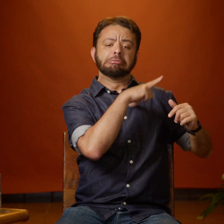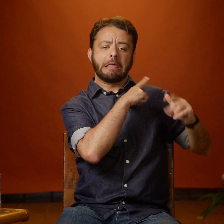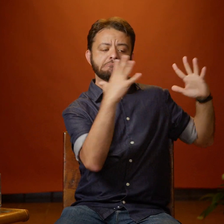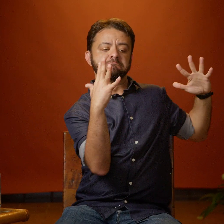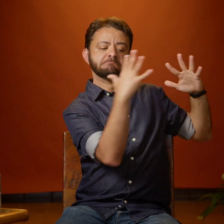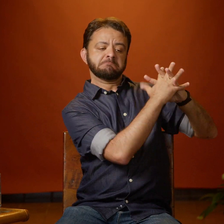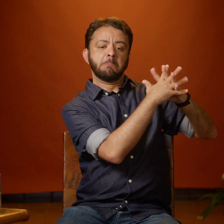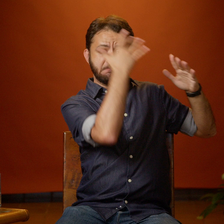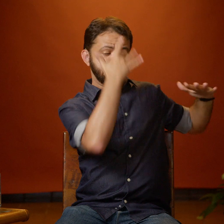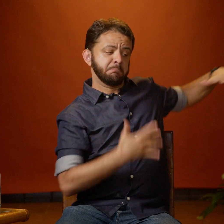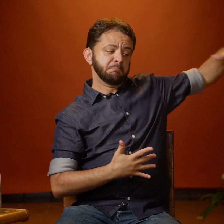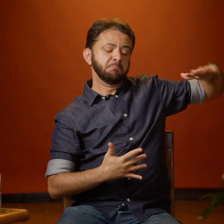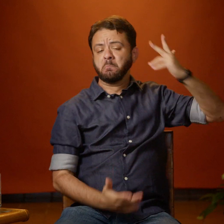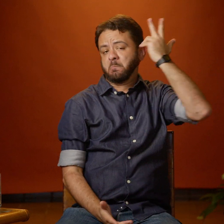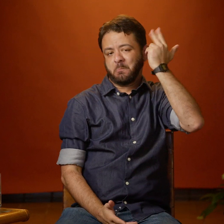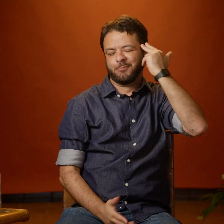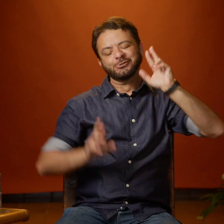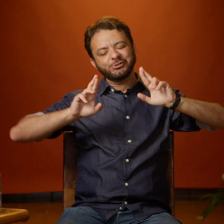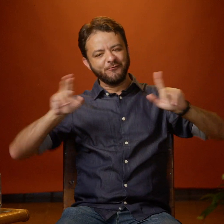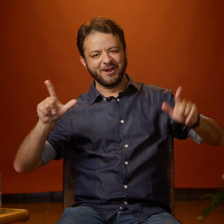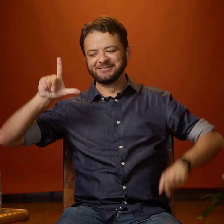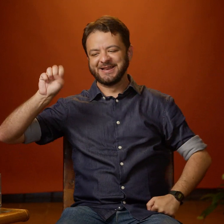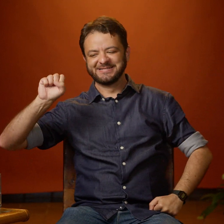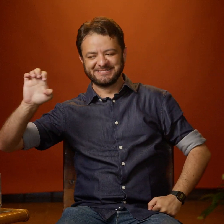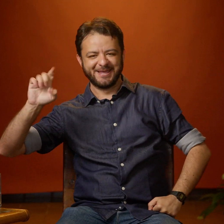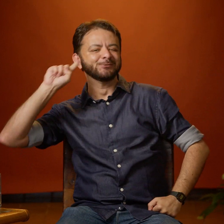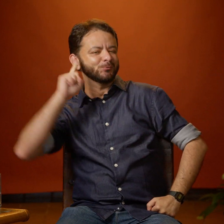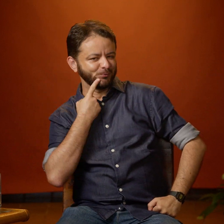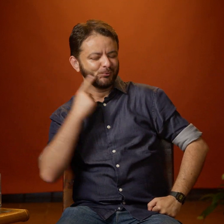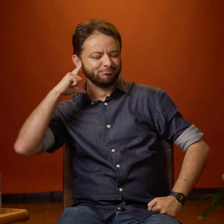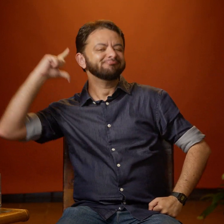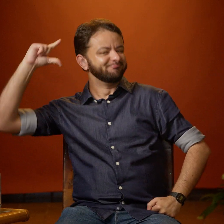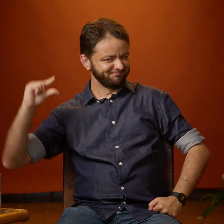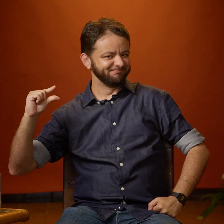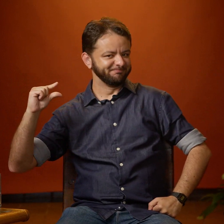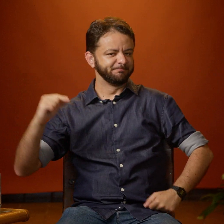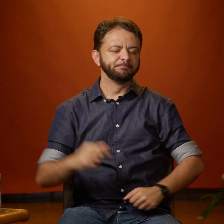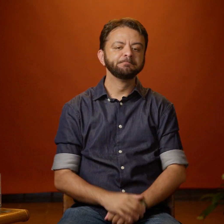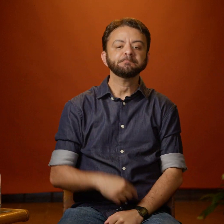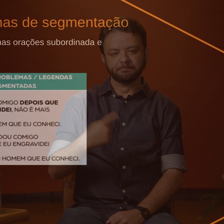Porque pro ouvinte é diferente da LSE do que para os surdos e ensurdecidos.